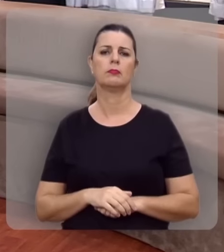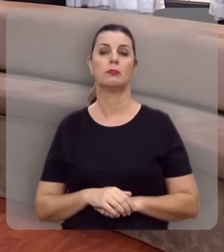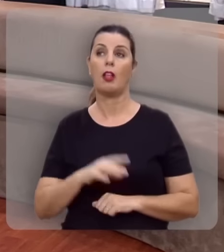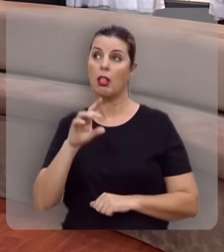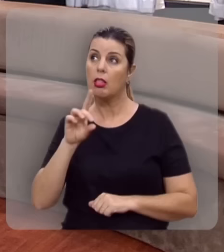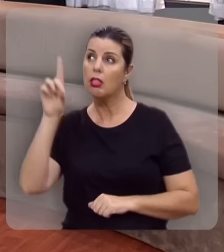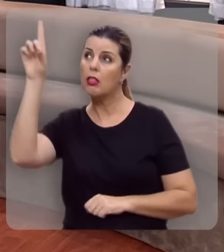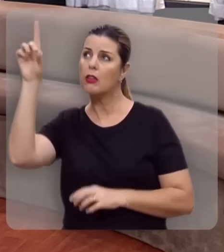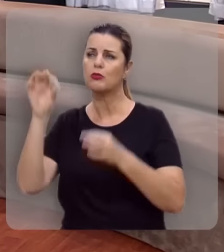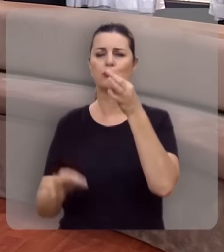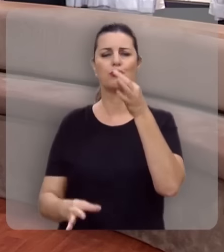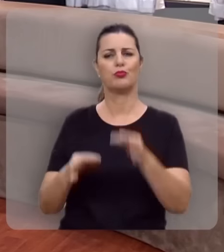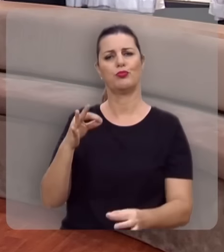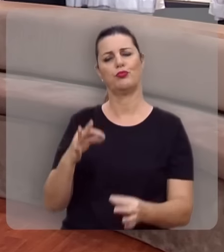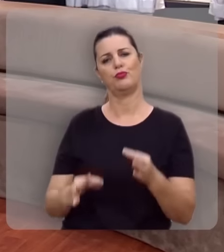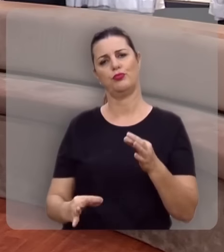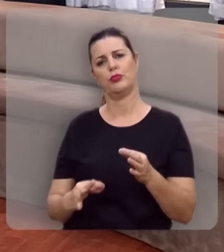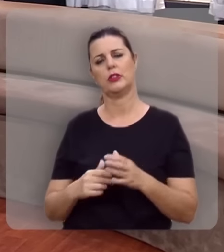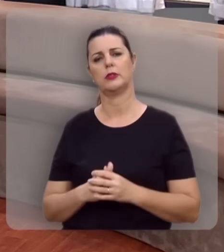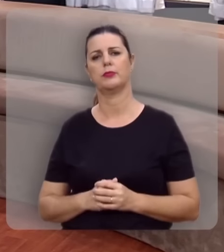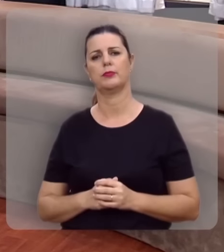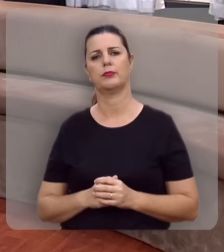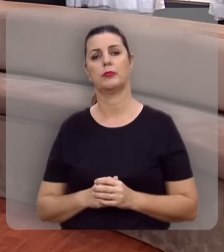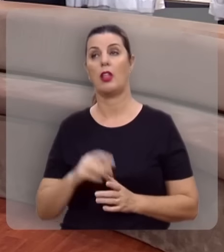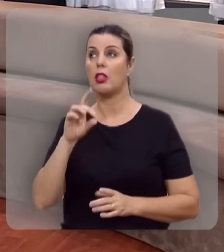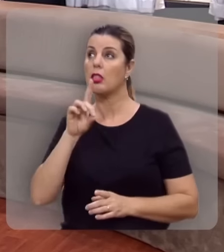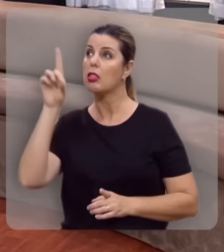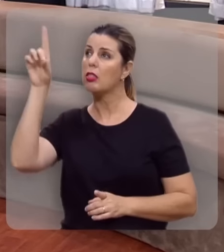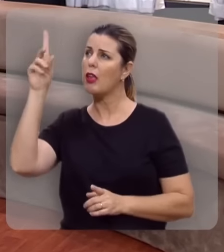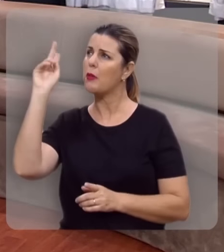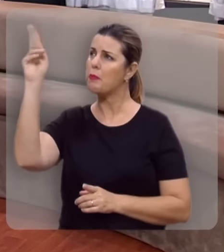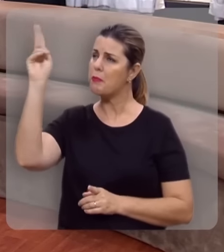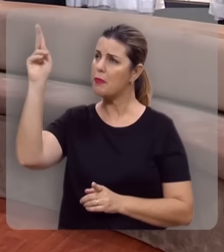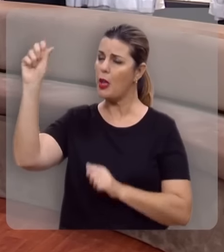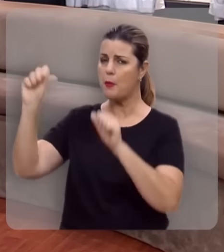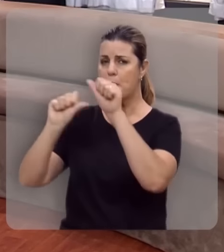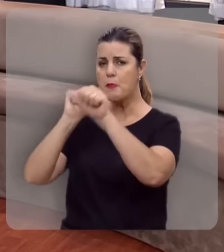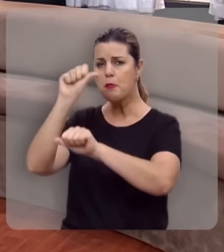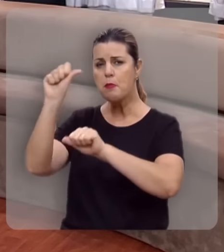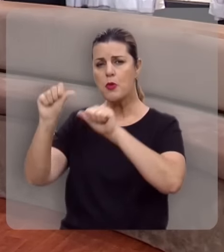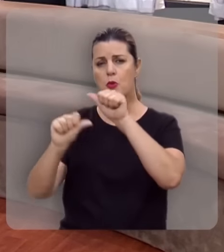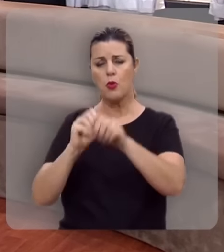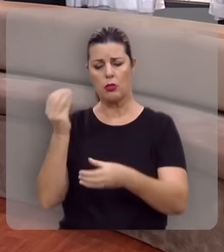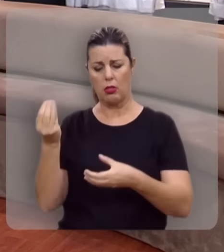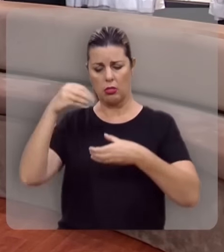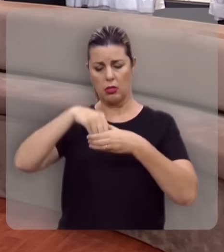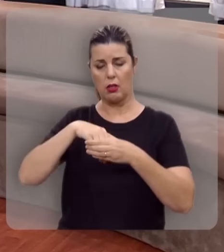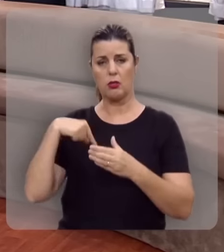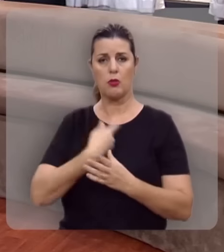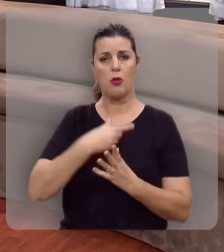é Deus quem justifica, é Deus mesmo quem muda as disposições íntimas da nossa alma,